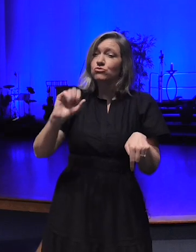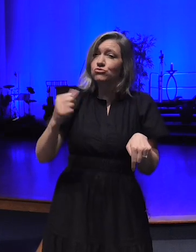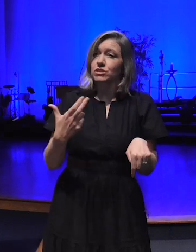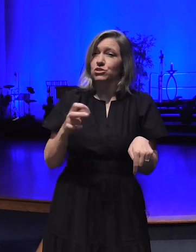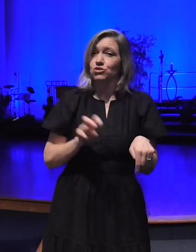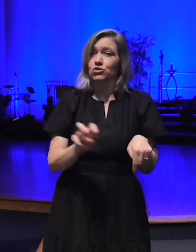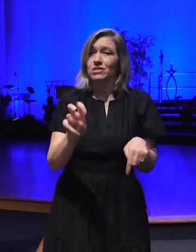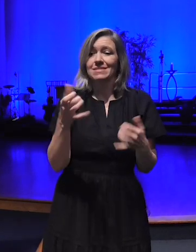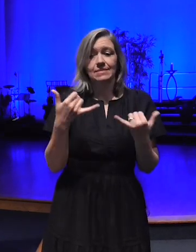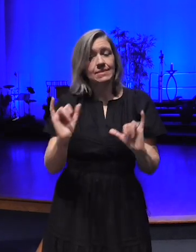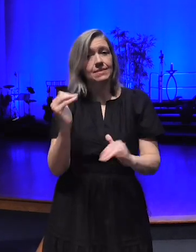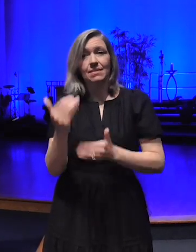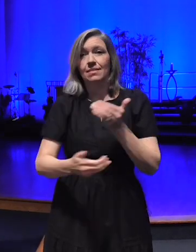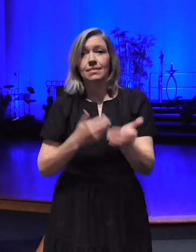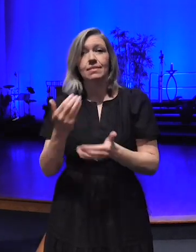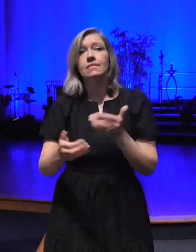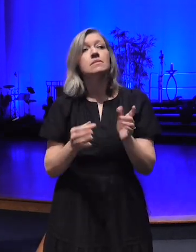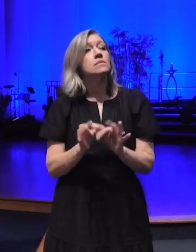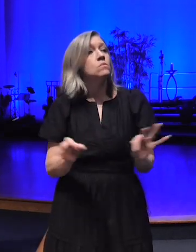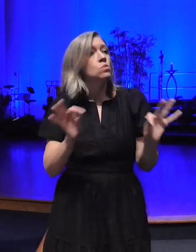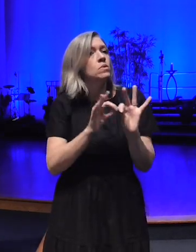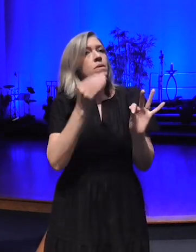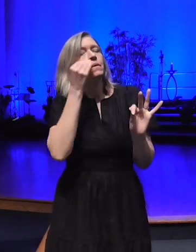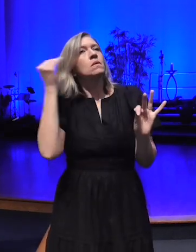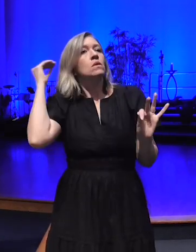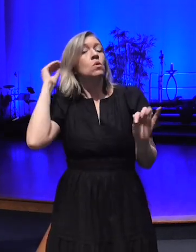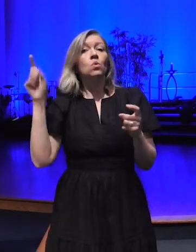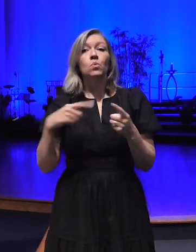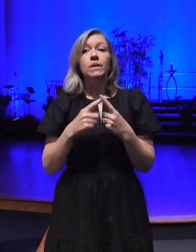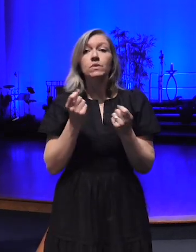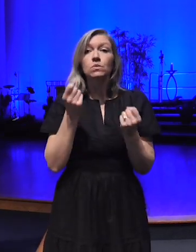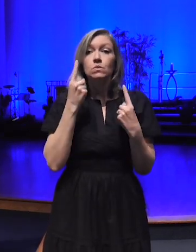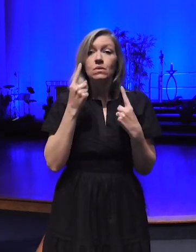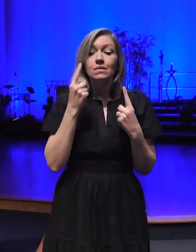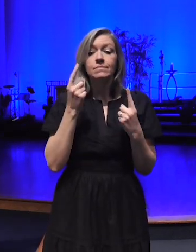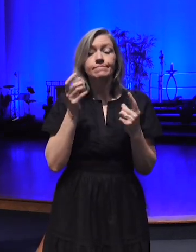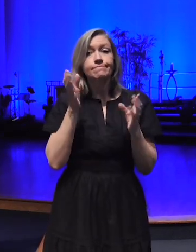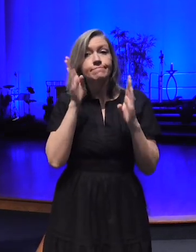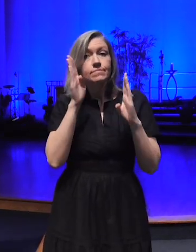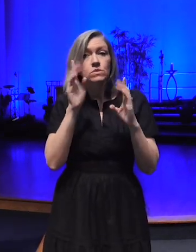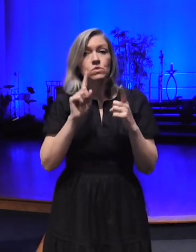a su alma. La revelación es que no lo van a entender de inmediato, lo entenderán